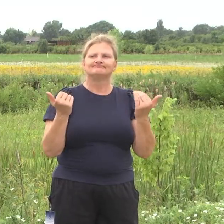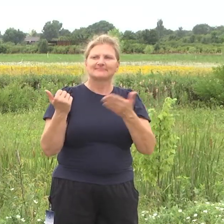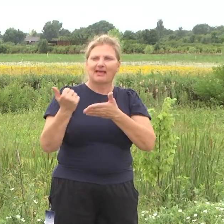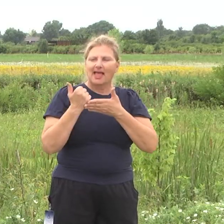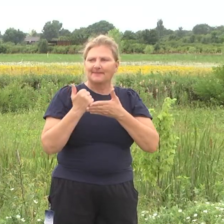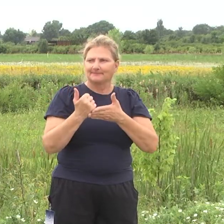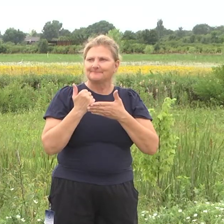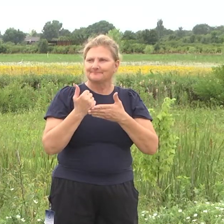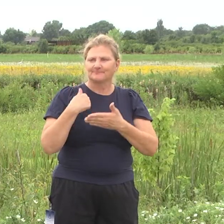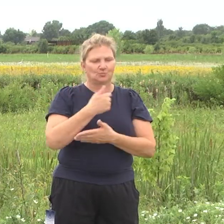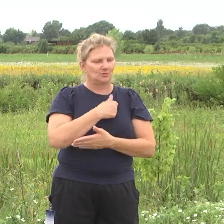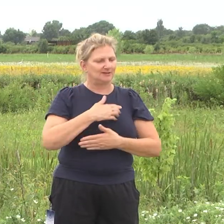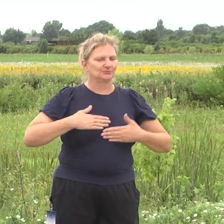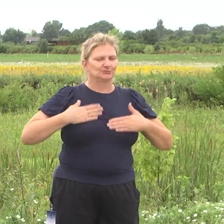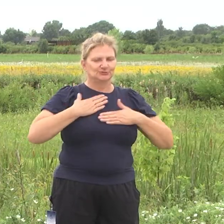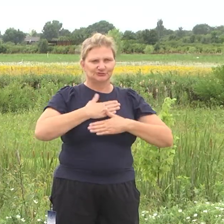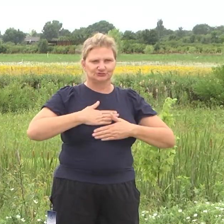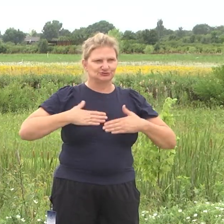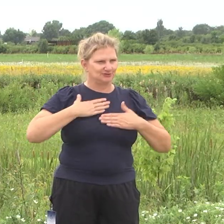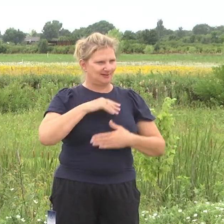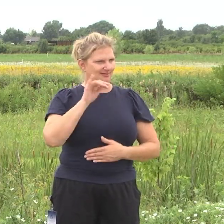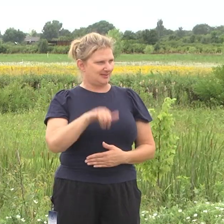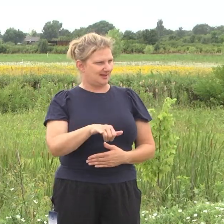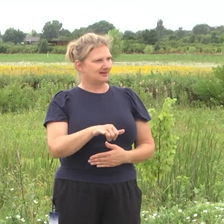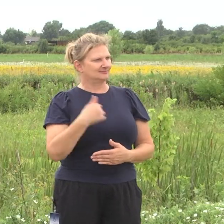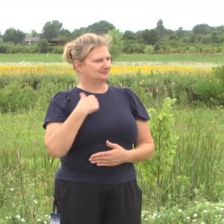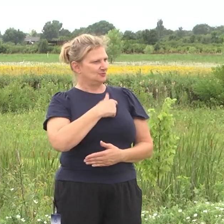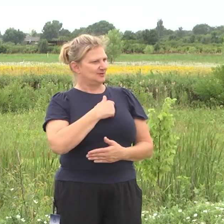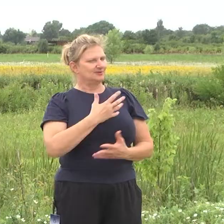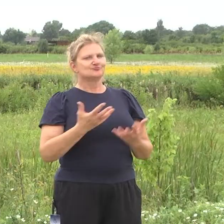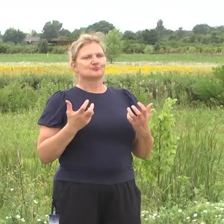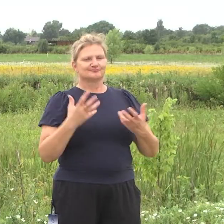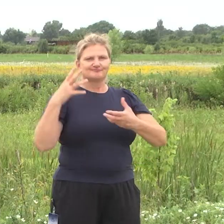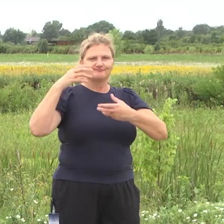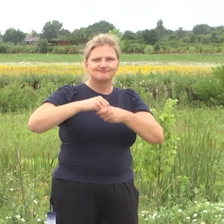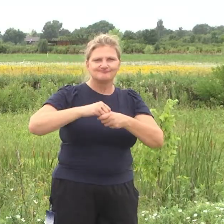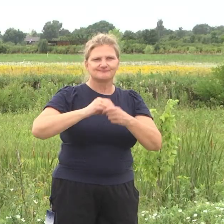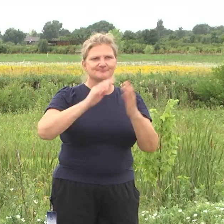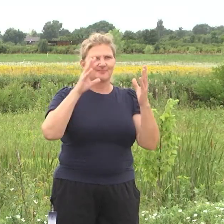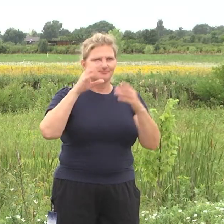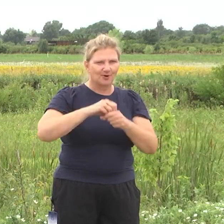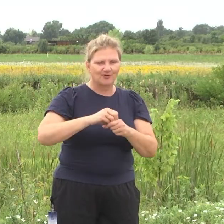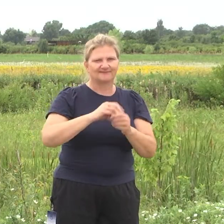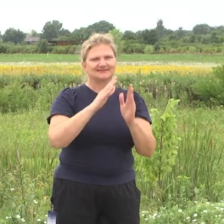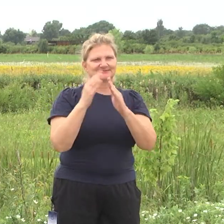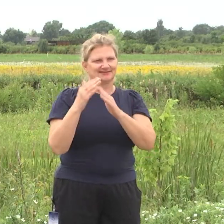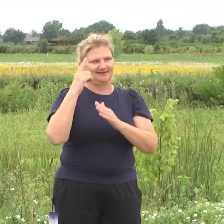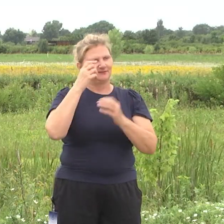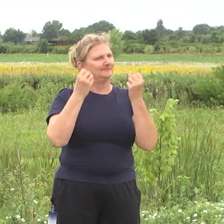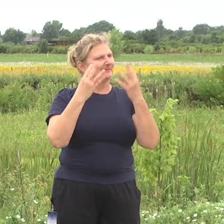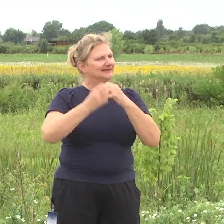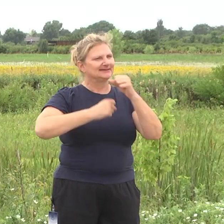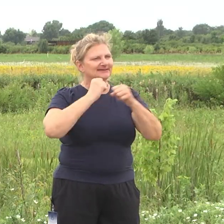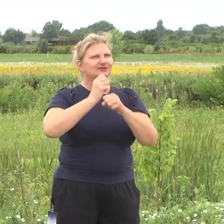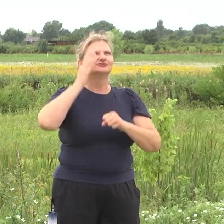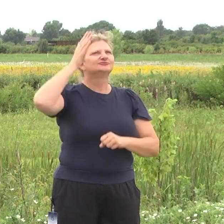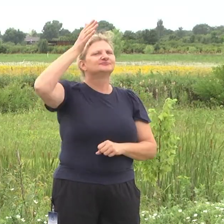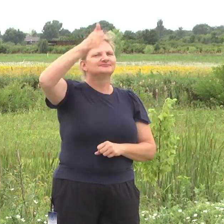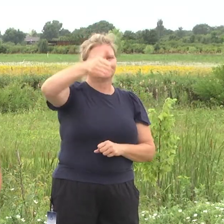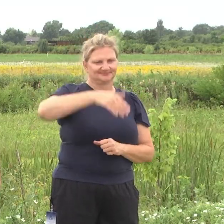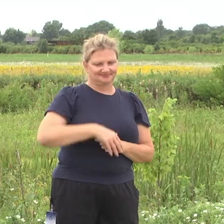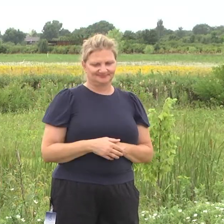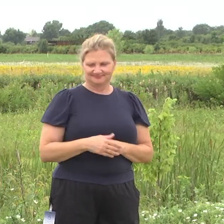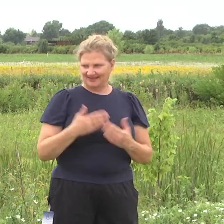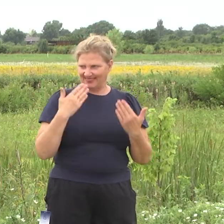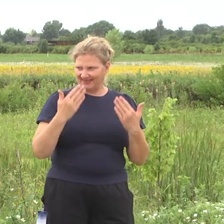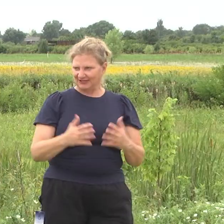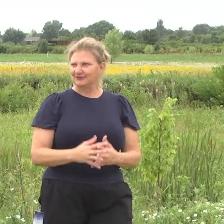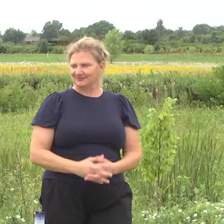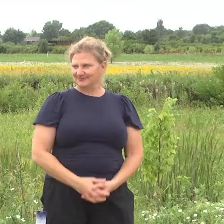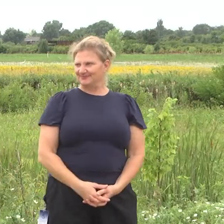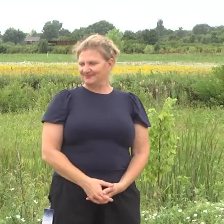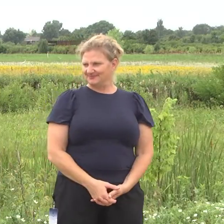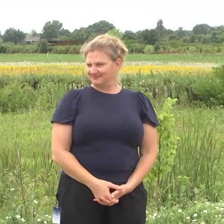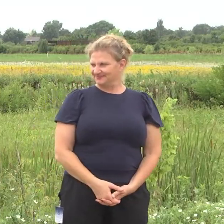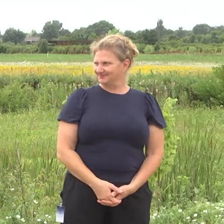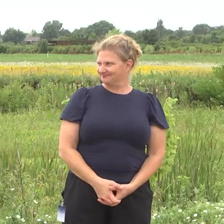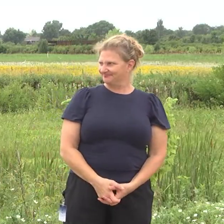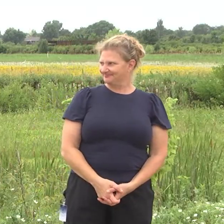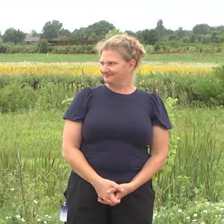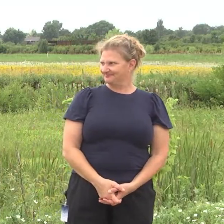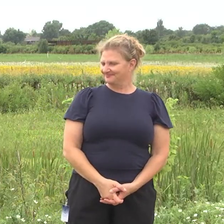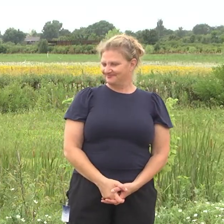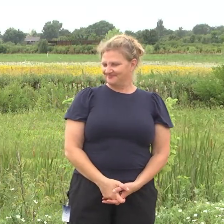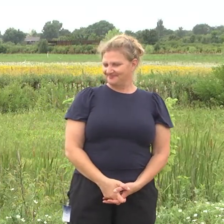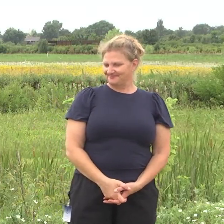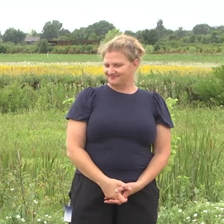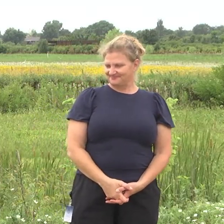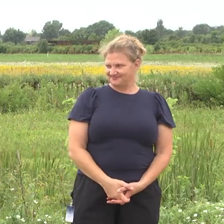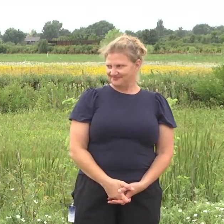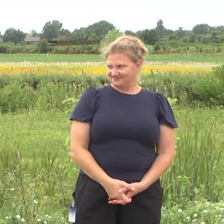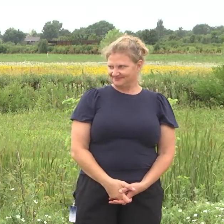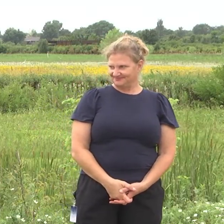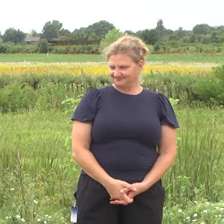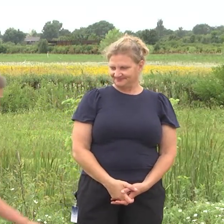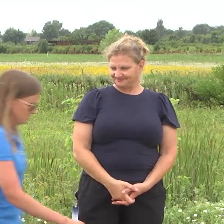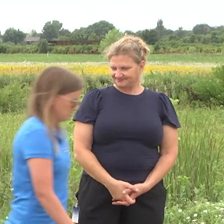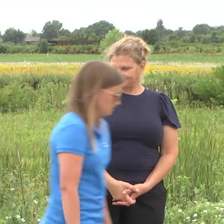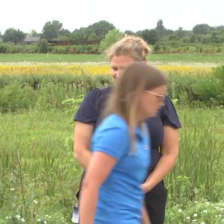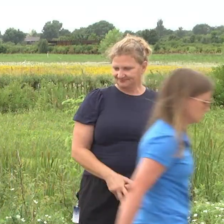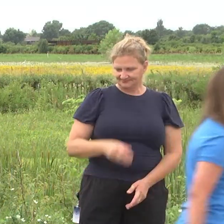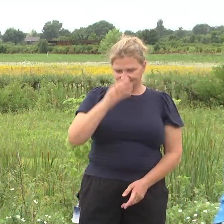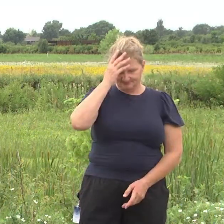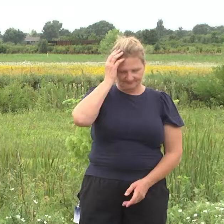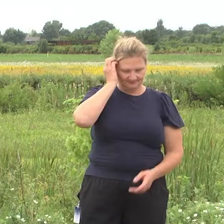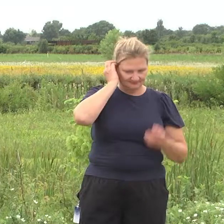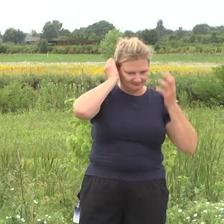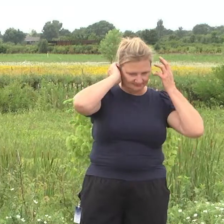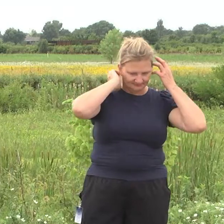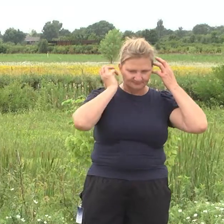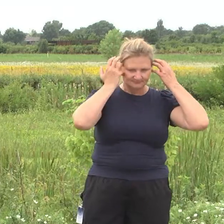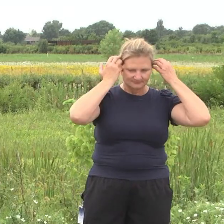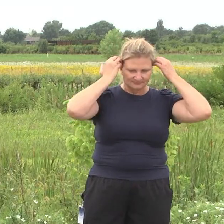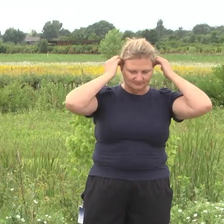de ser parte de algo que será parte de la ciudad durante años. Gracias.